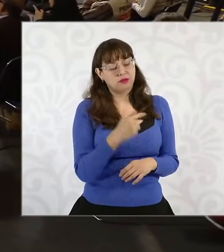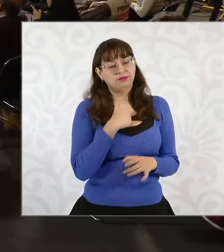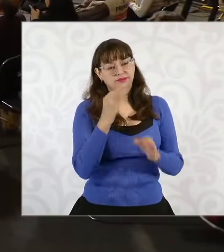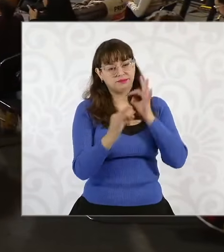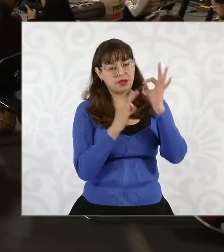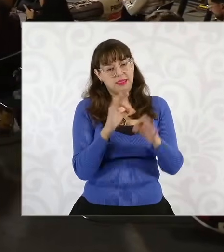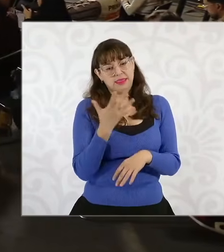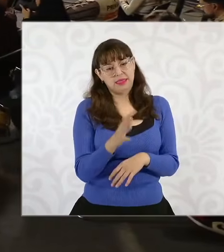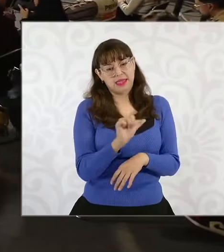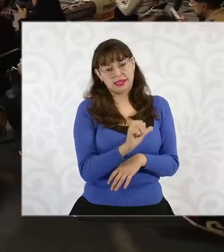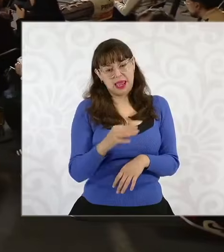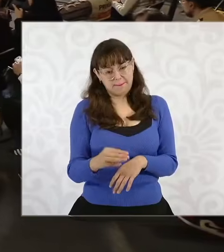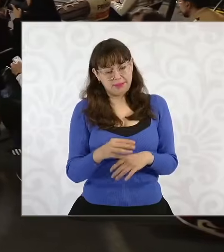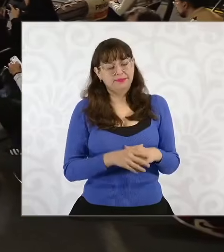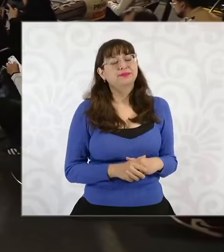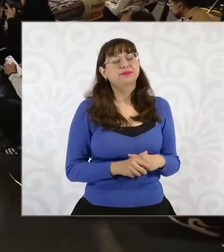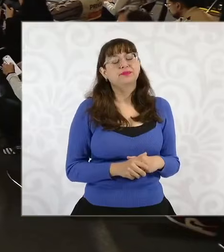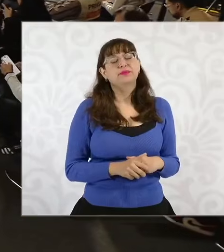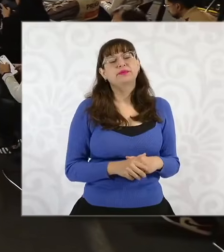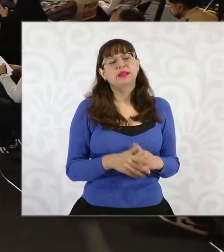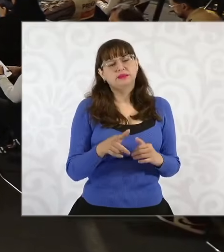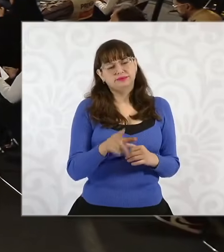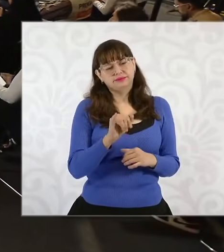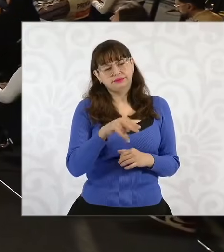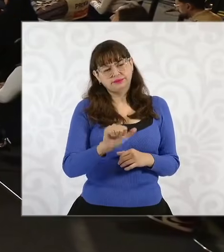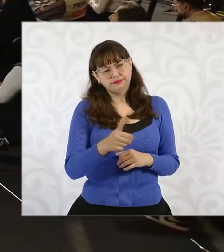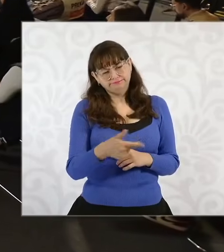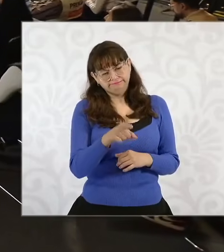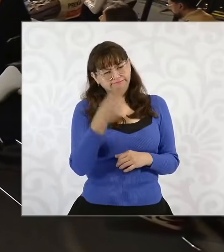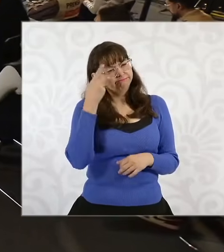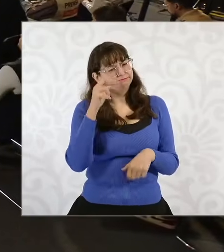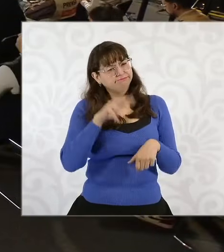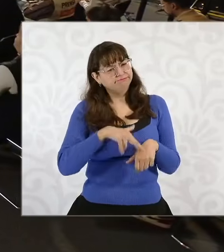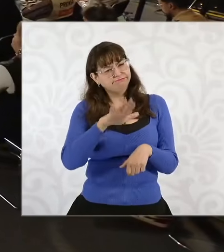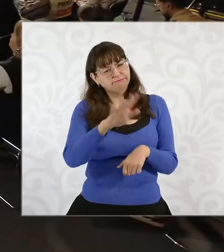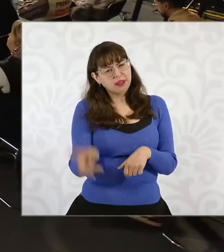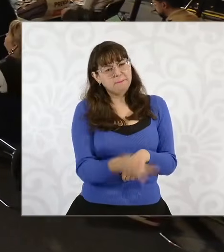para el director de Lina e sobre la el la obra del tren México Querétaro,